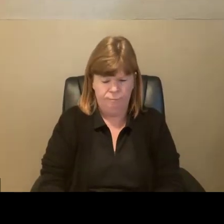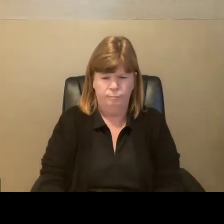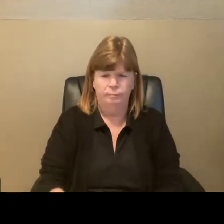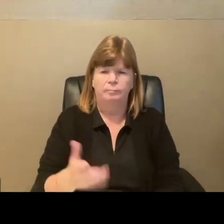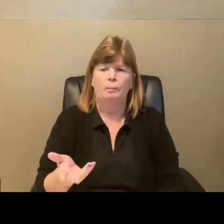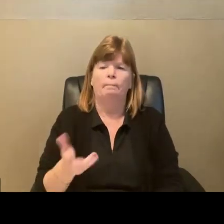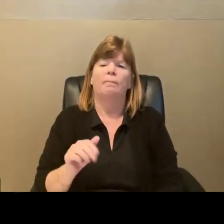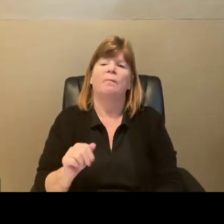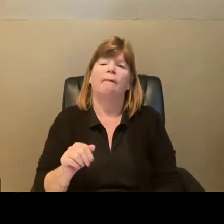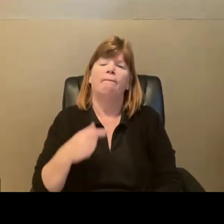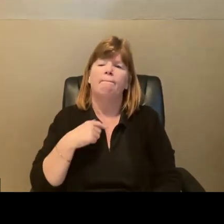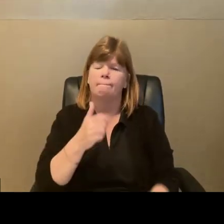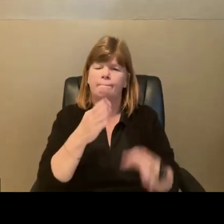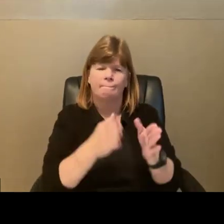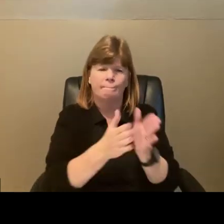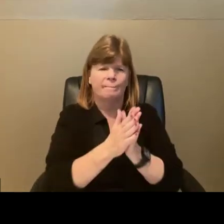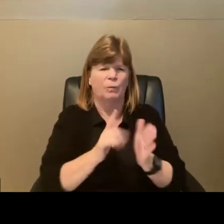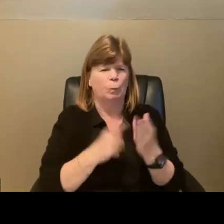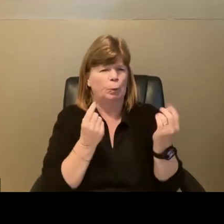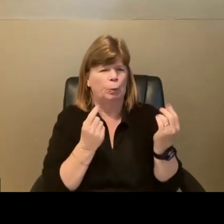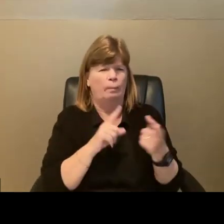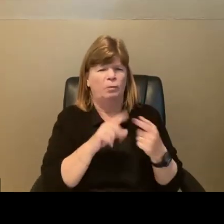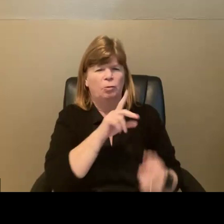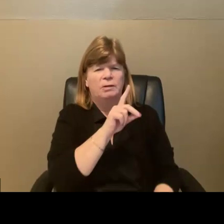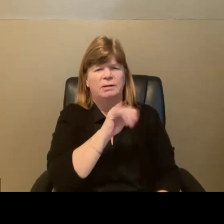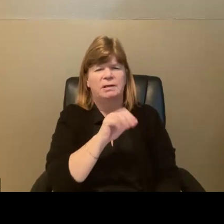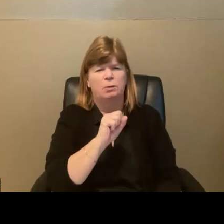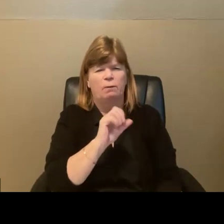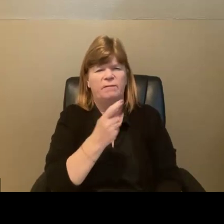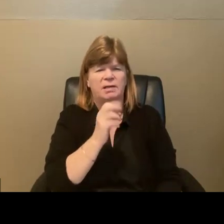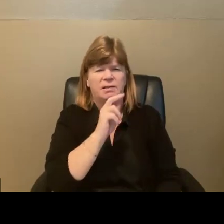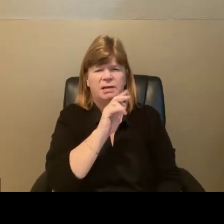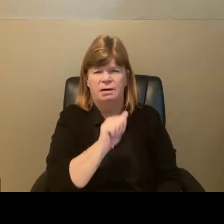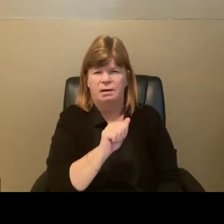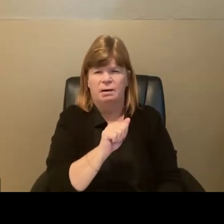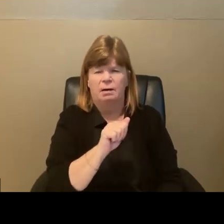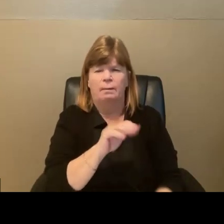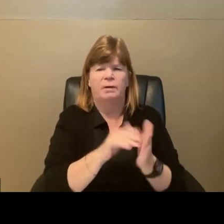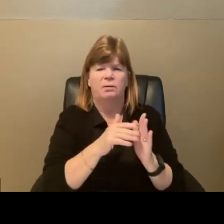Aquí hay una persona, ¿qué puede hacer con su disreflexia? Está haciendo que su cara se moje y que sus manos se enfríen.